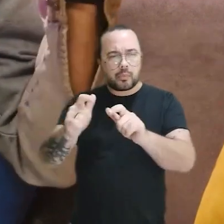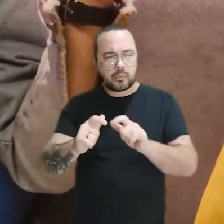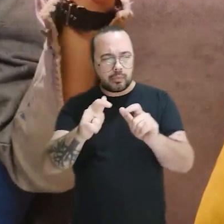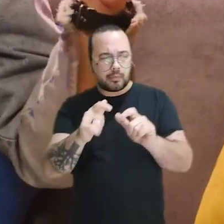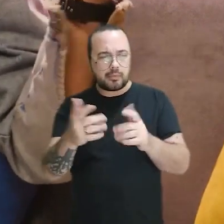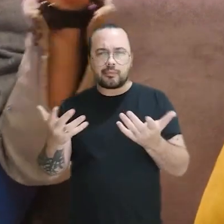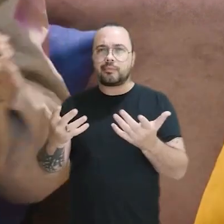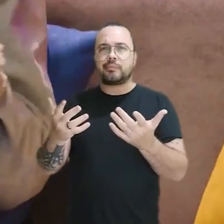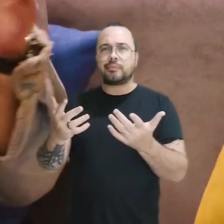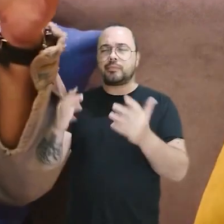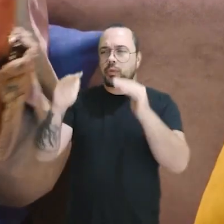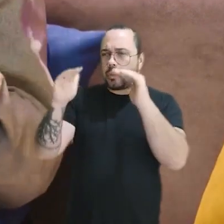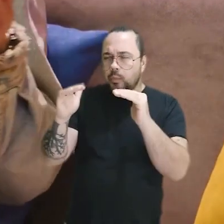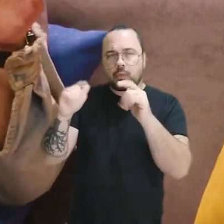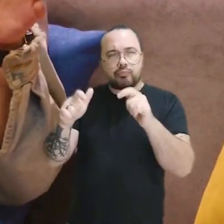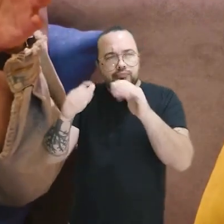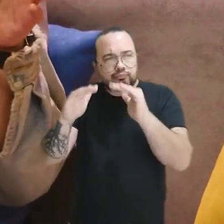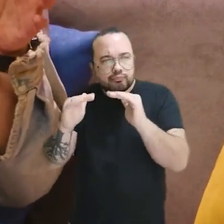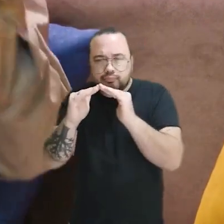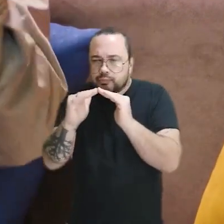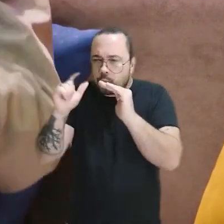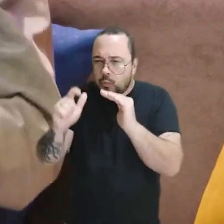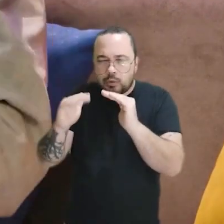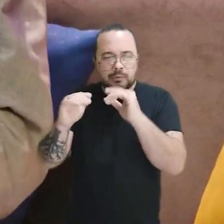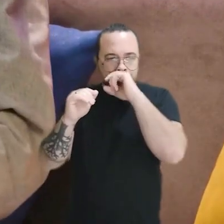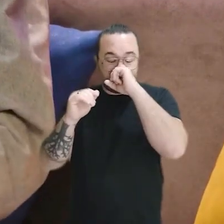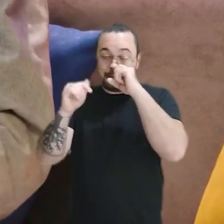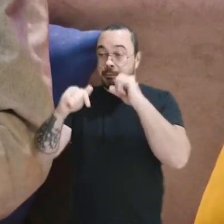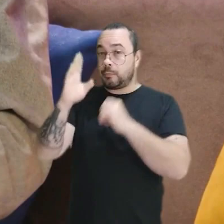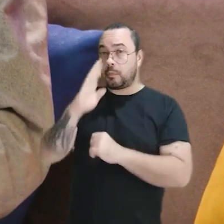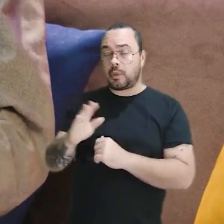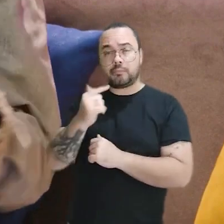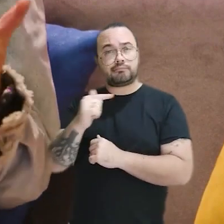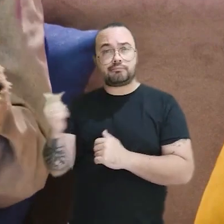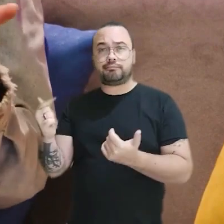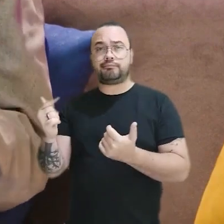que o teto era baixinho e tal. Eu pensava: "Cara, não existe isso aqui no Brasil. No Brasil, quando a gente vai fazer